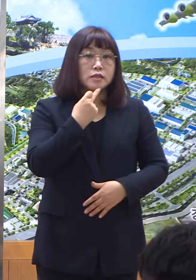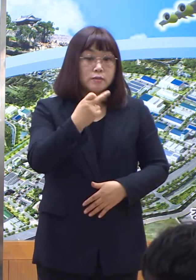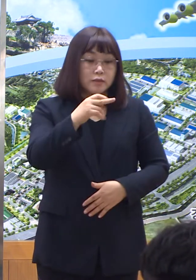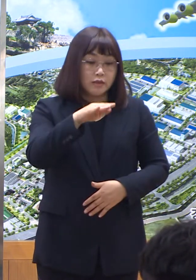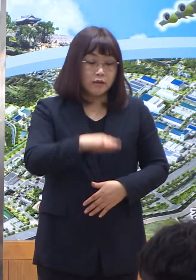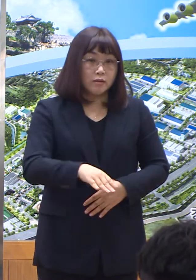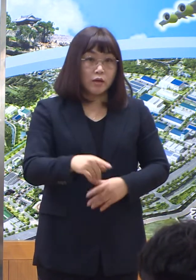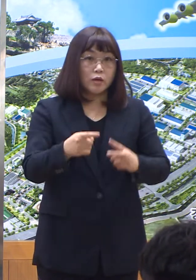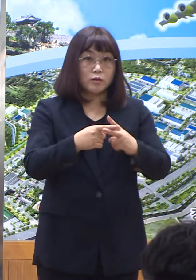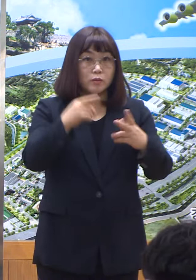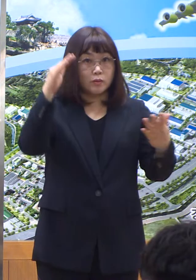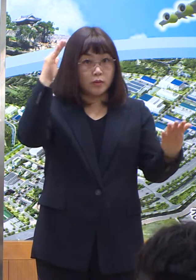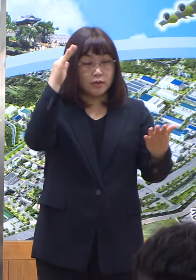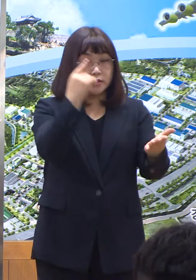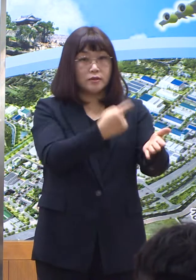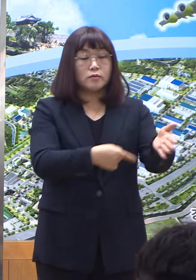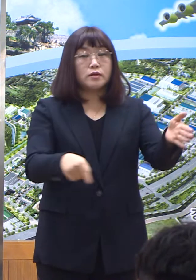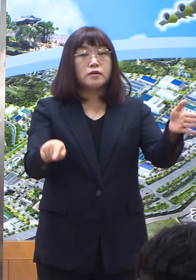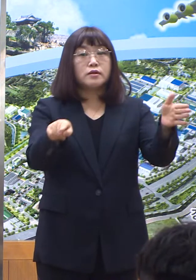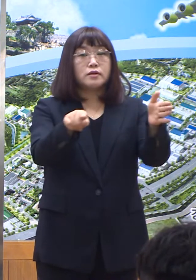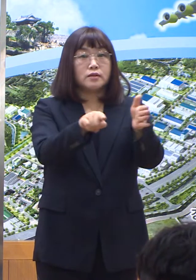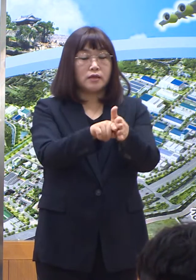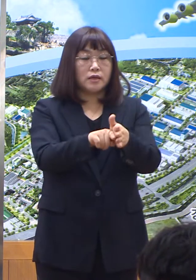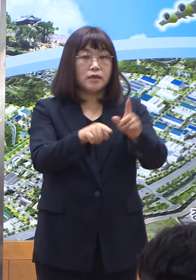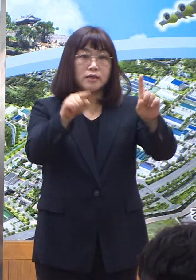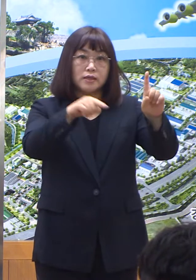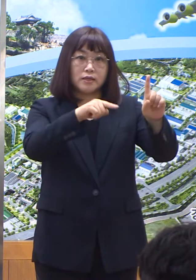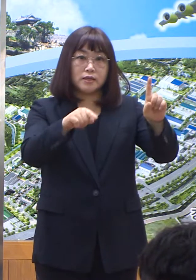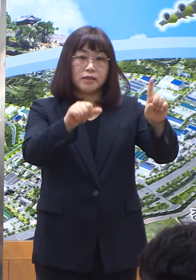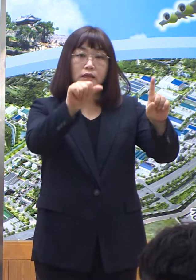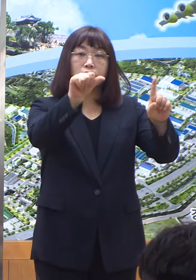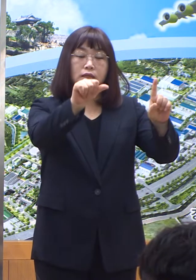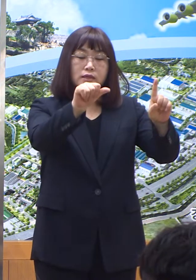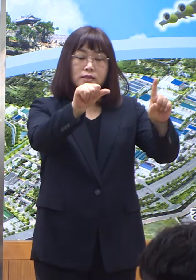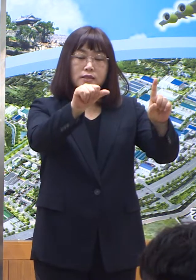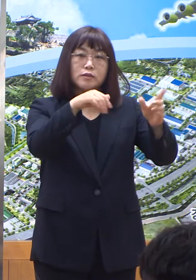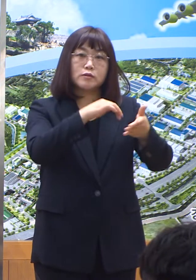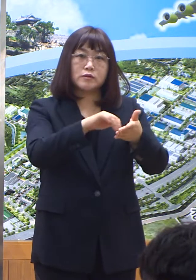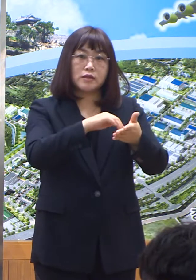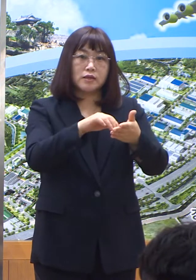초등학생들을 위해 1인당 5개씩 자가검사키트*를